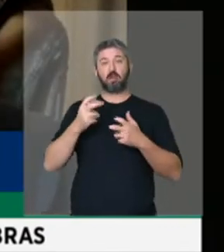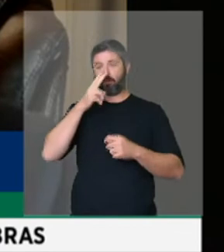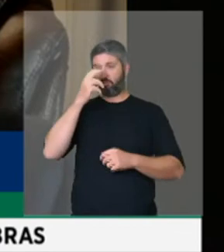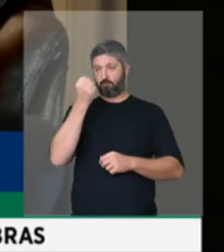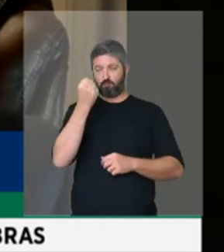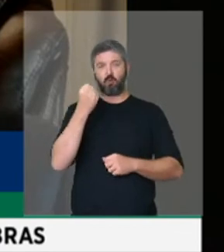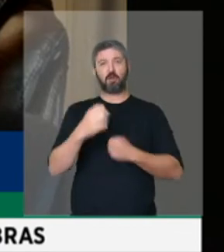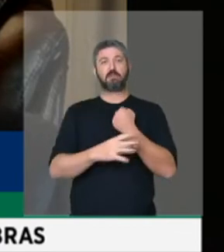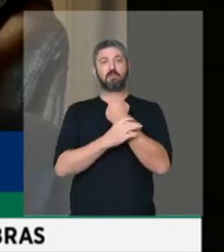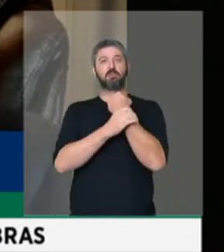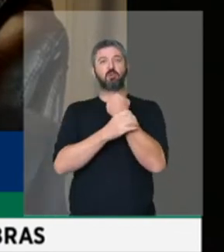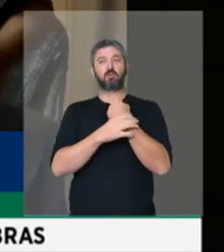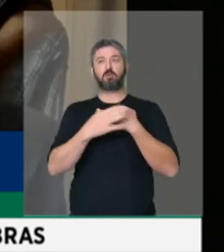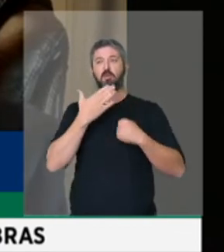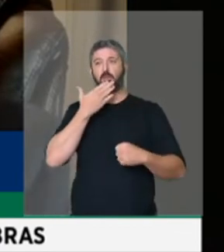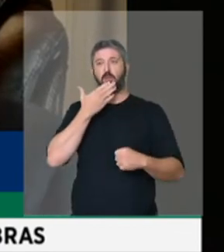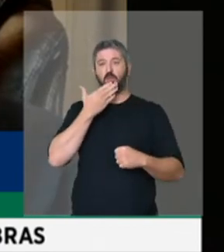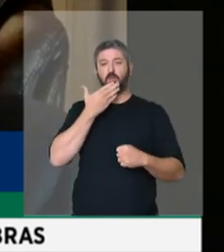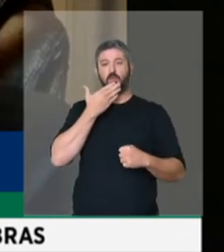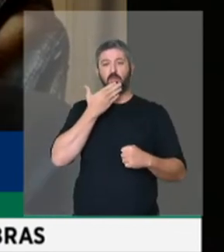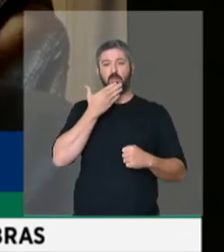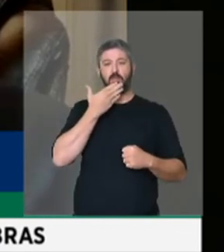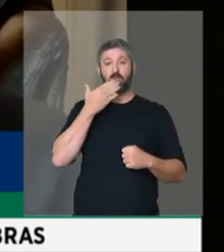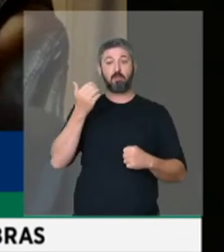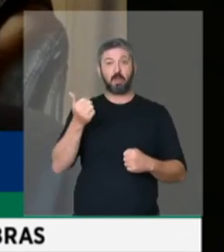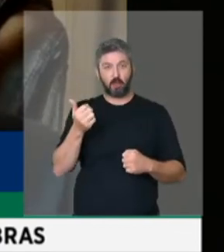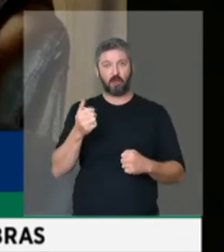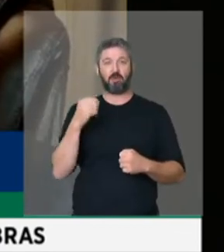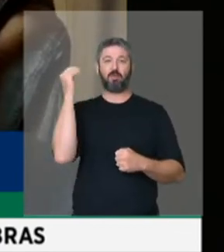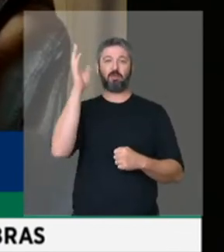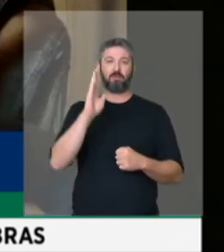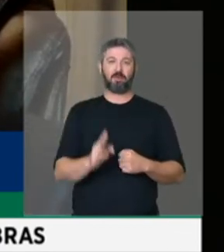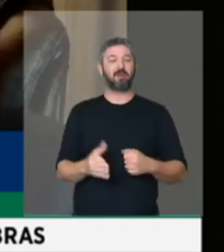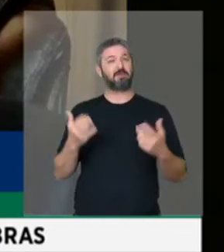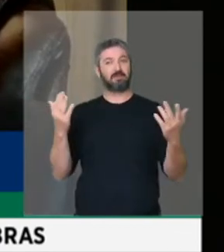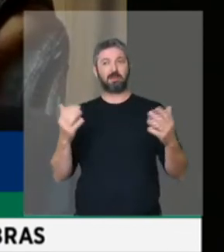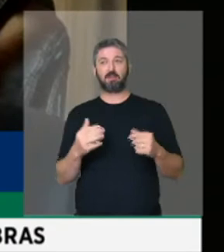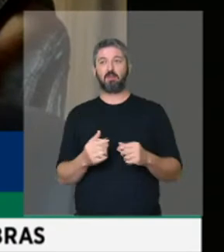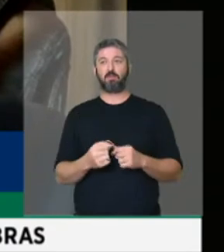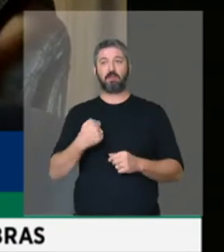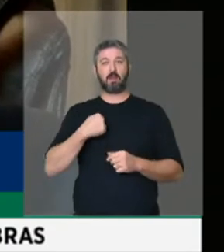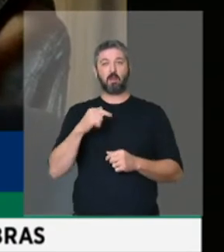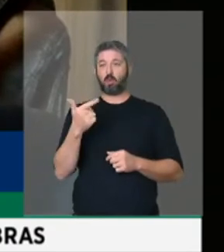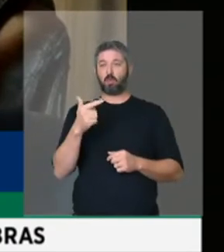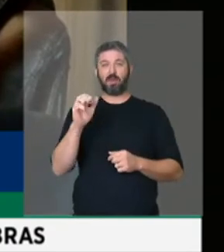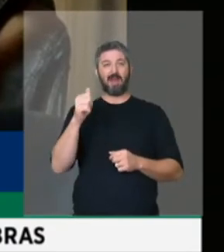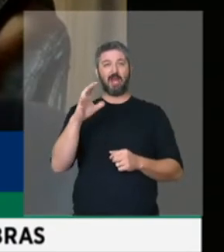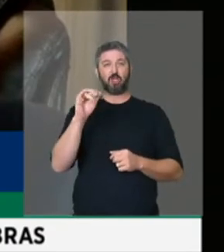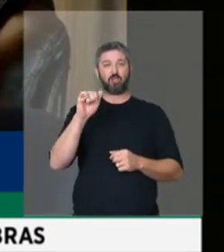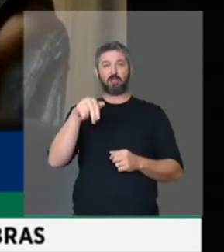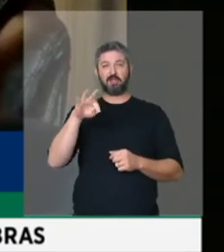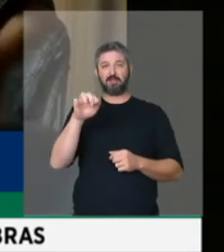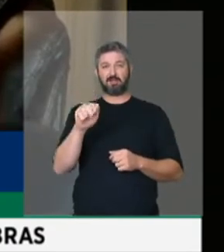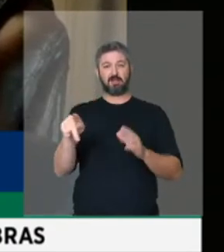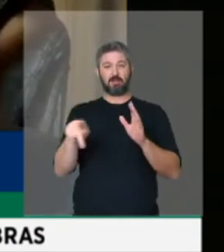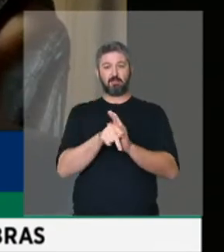HÁ CERCA DE 3 MESES AS MINHAS AÇÕES DA ELETRO 3 E ELETRO 6. PORTANTO, NÃO SOU ACIONISTA... DA ELETROBRAS, MAS... QUERO UMA ELETROBRAS